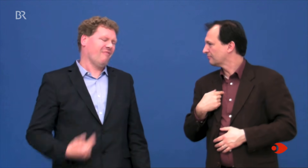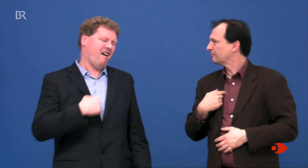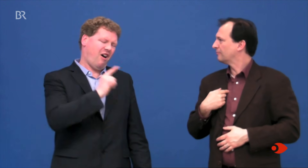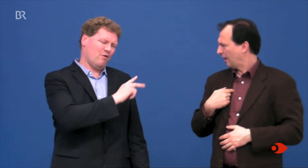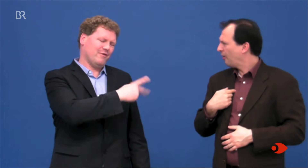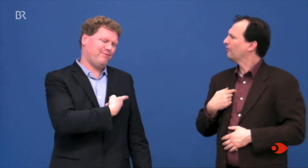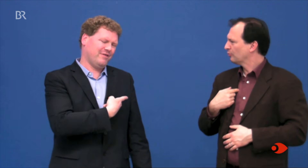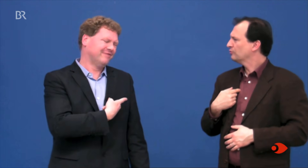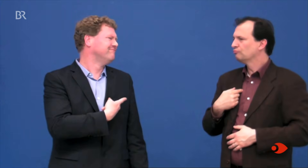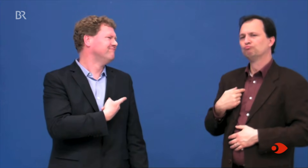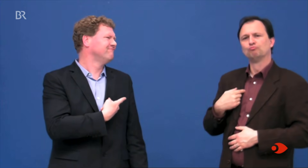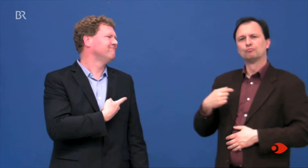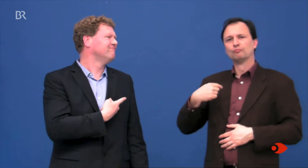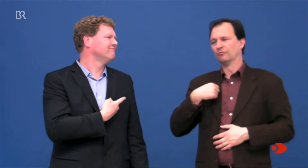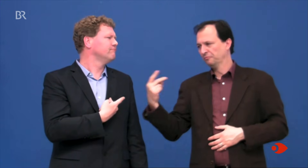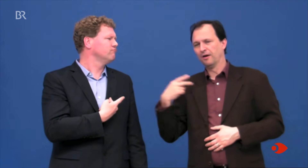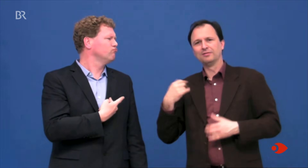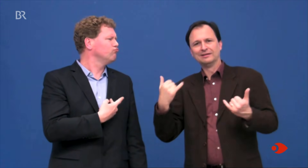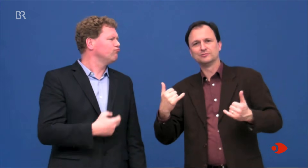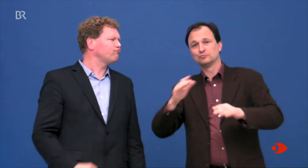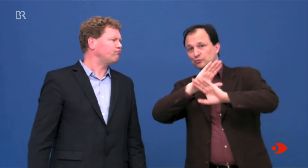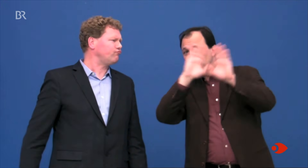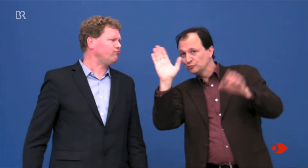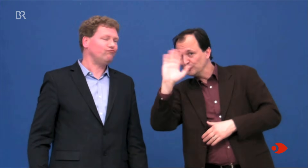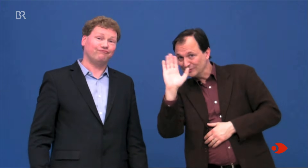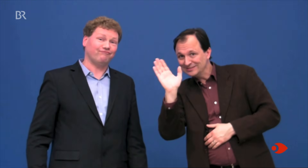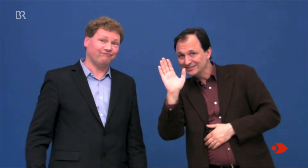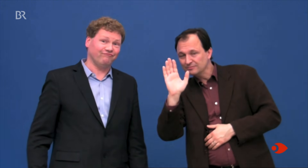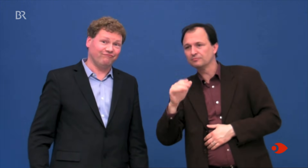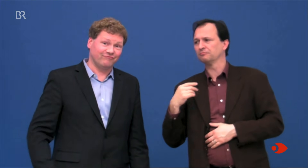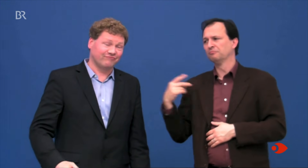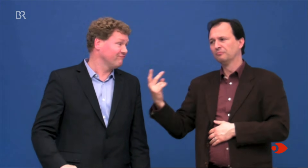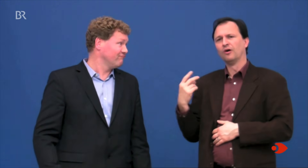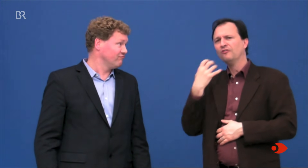Da geht's mir genauso. Dann sagen wir beide euch allen Tschüss.